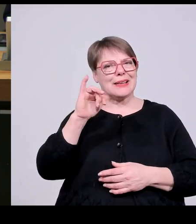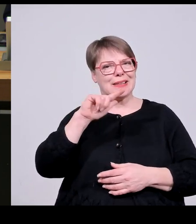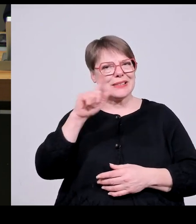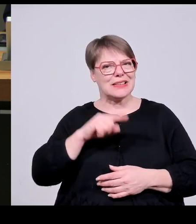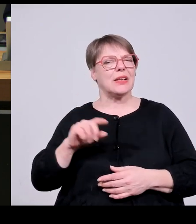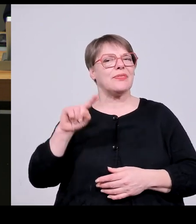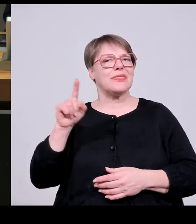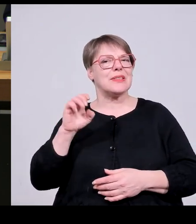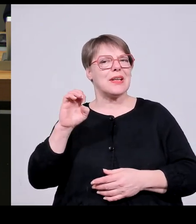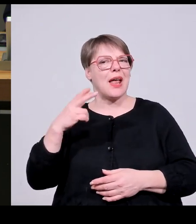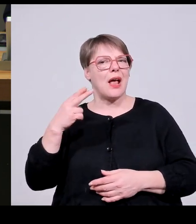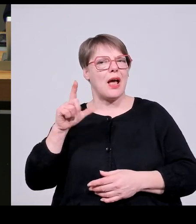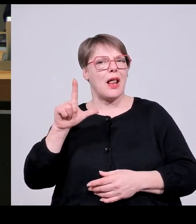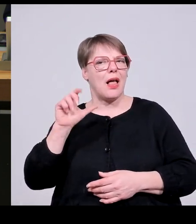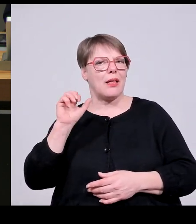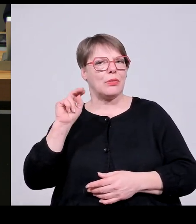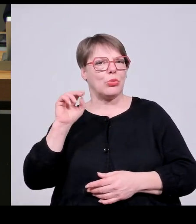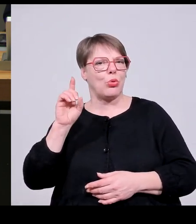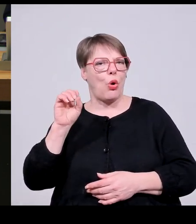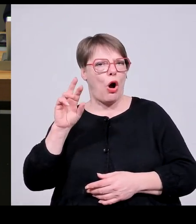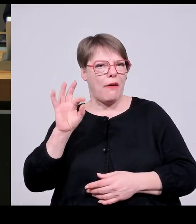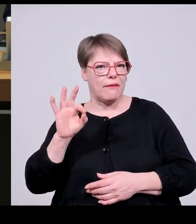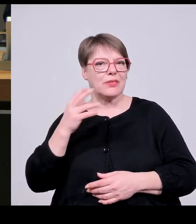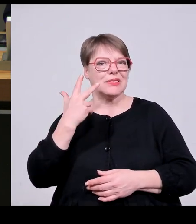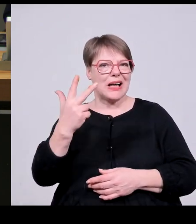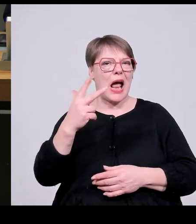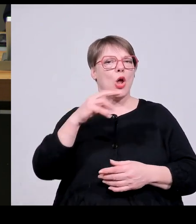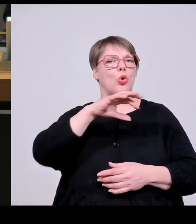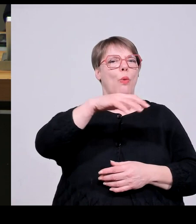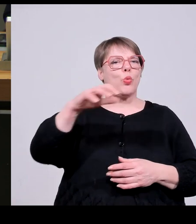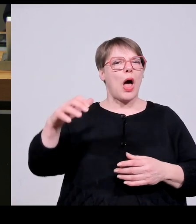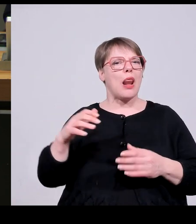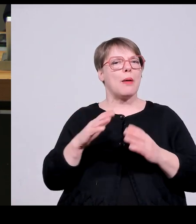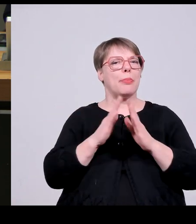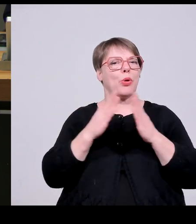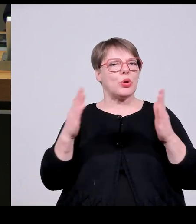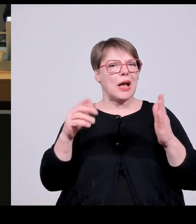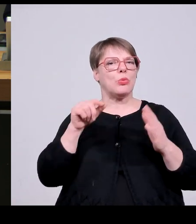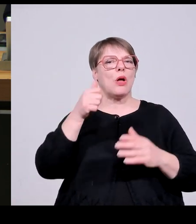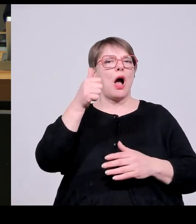Das muss am Ende auch glatt gezogen werden. Wir müssen Standards definieren, das kann sein, vielleicht leisten.